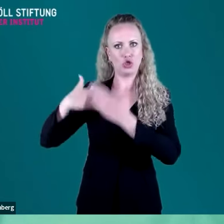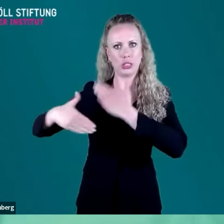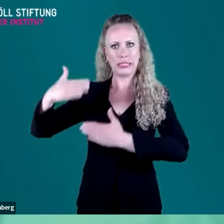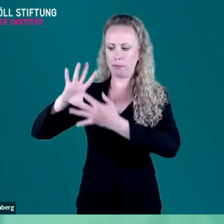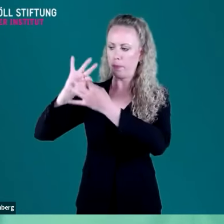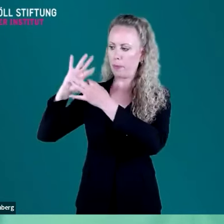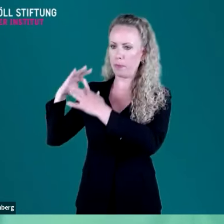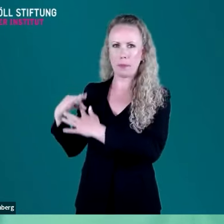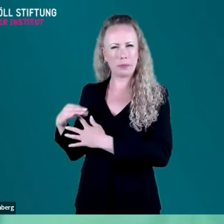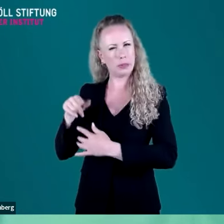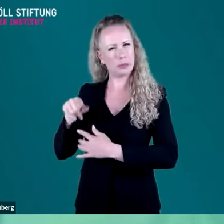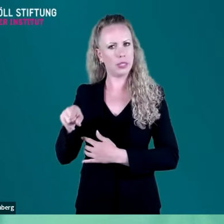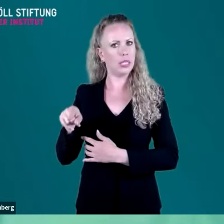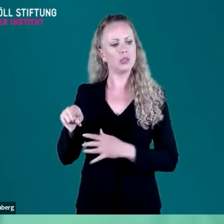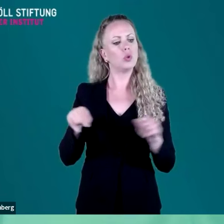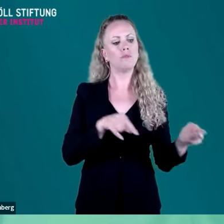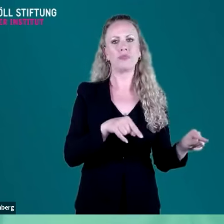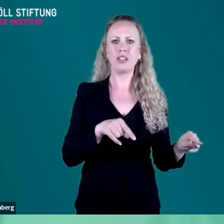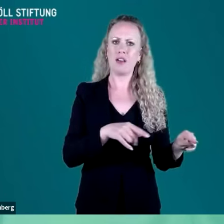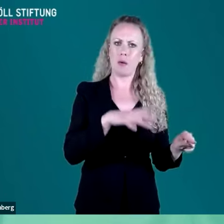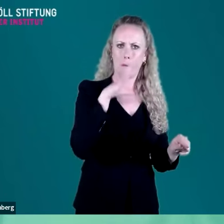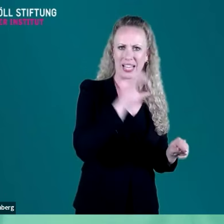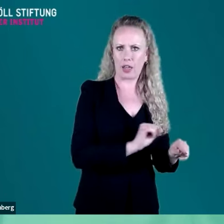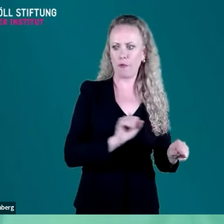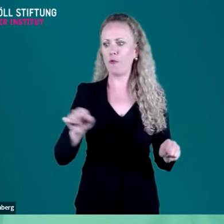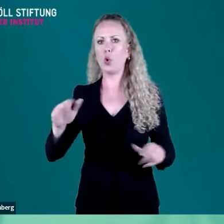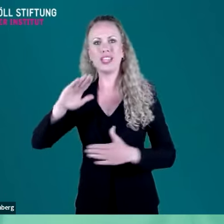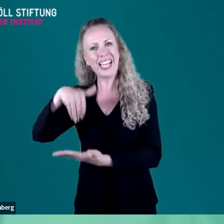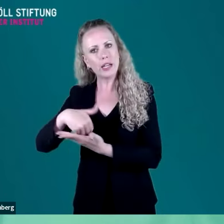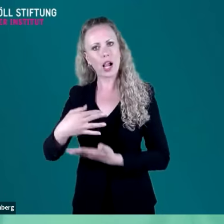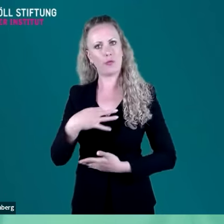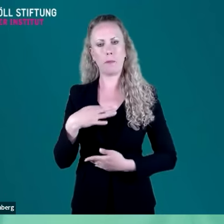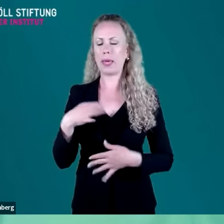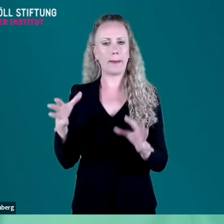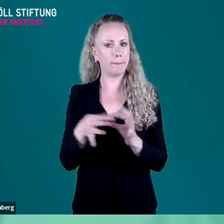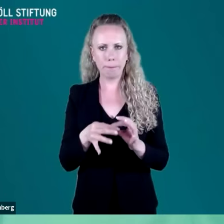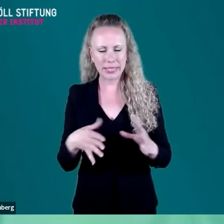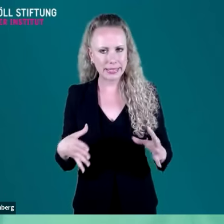Das fände ich interessant, wenn Sie das nochmal erläutern würden, wie Sie dazu gekommen sind, das so zu benennen.